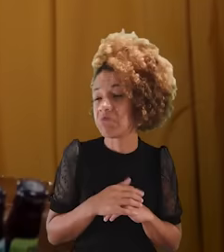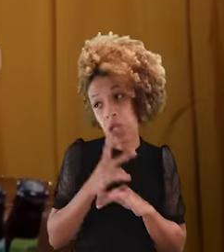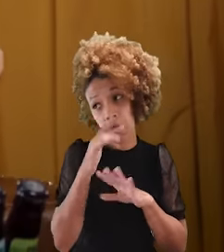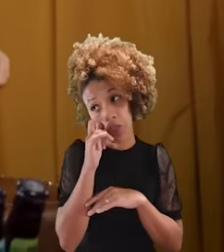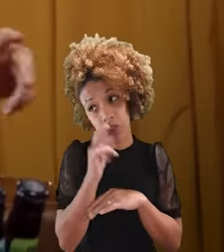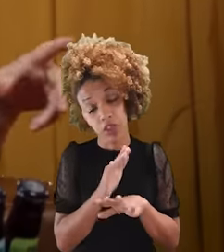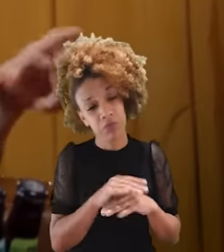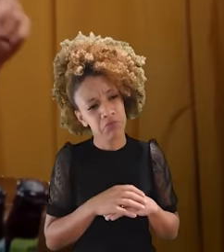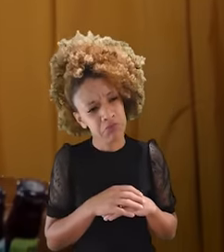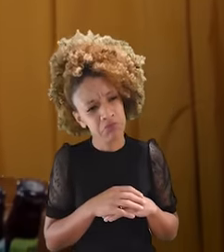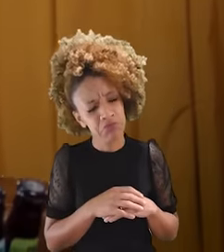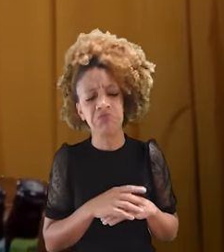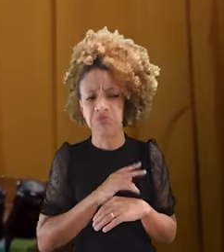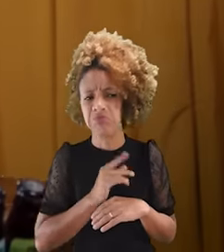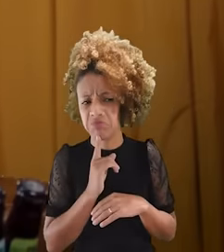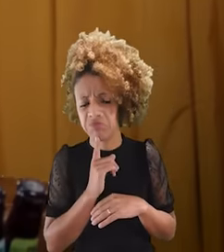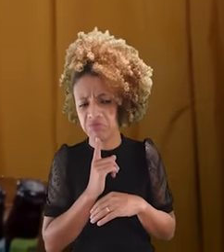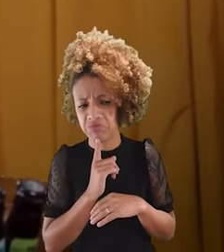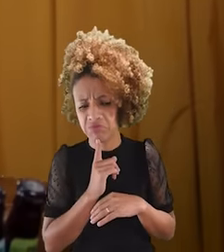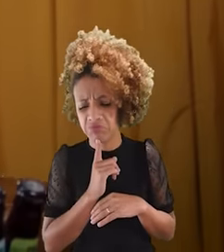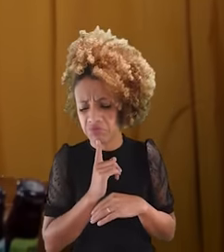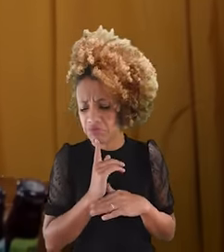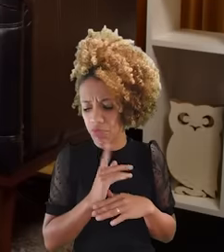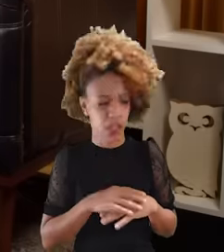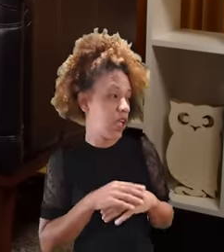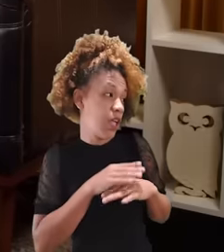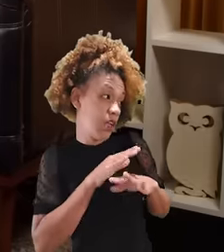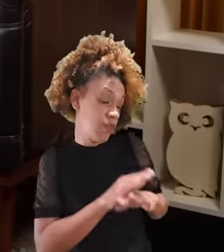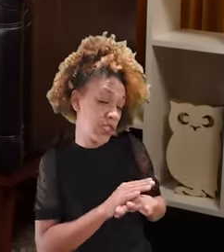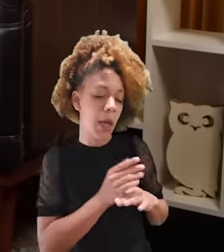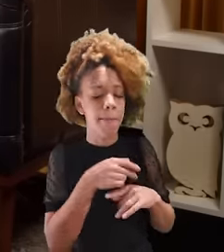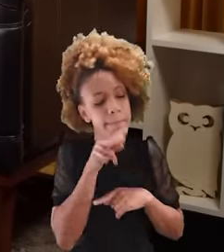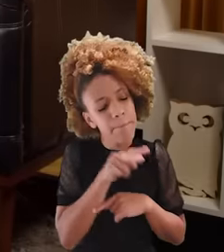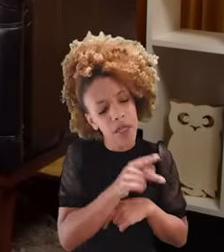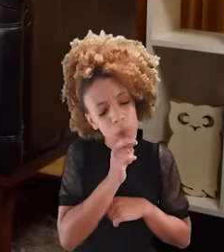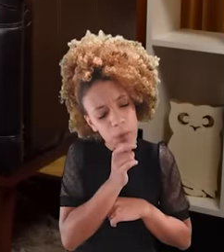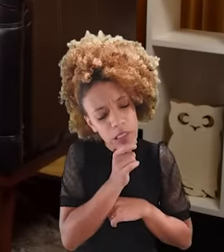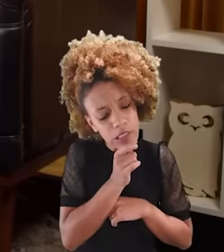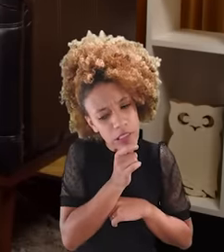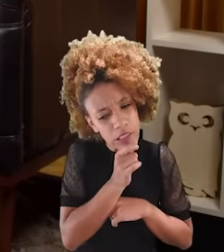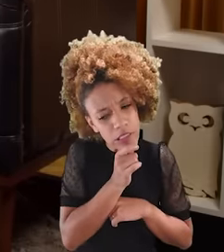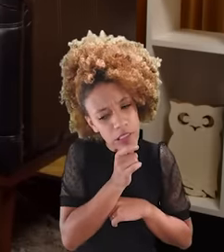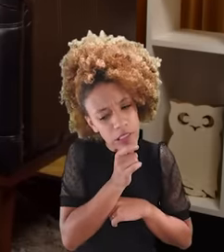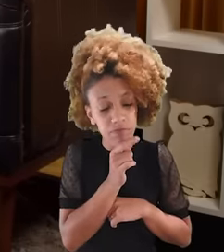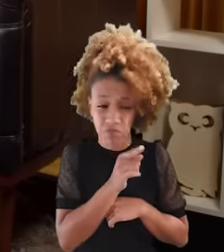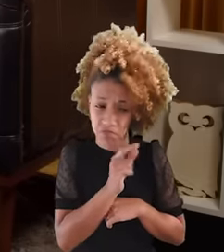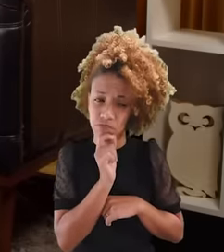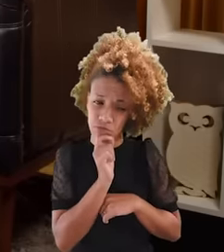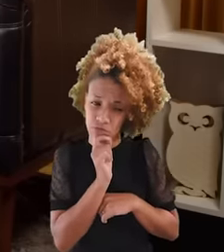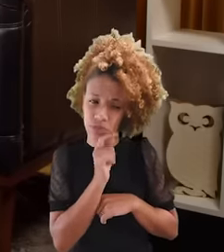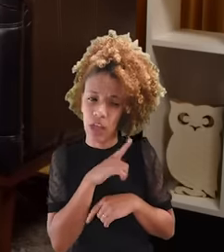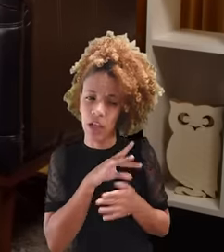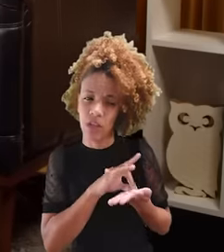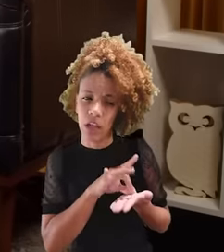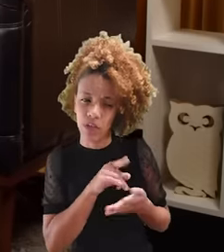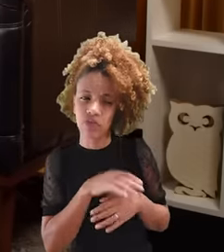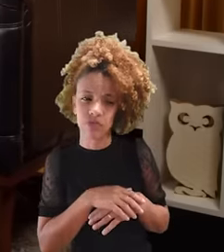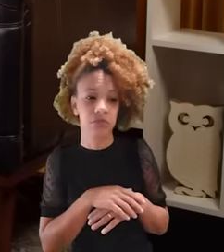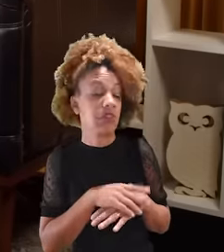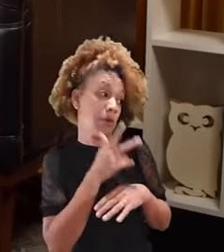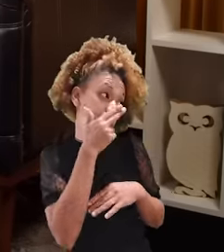aí eu falo Hum você capta uma CR Penso e falo é verdade eu tenho achismo agora que você é muito